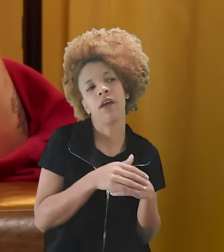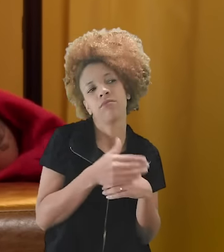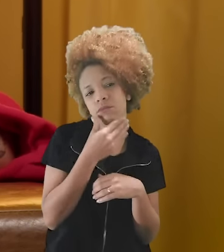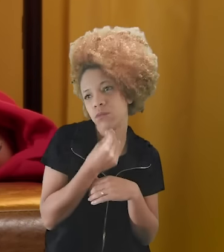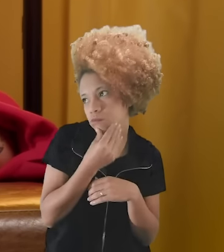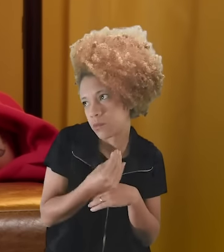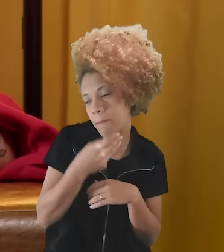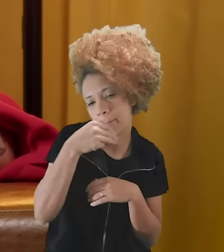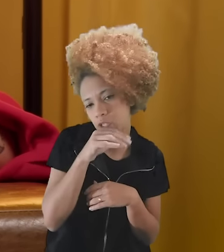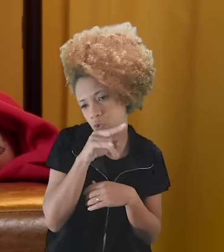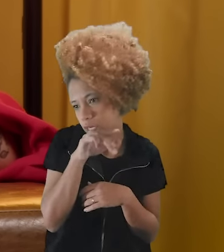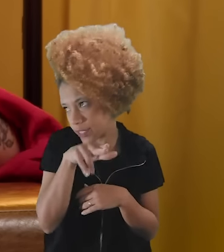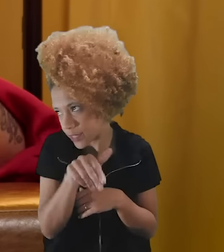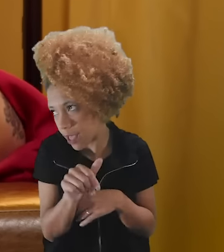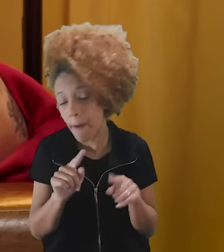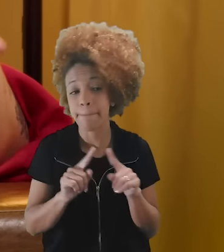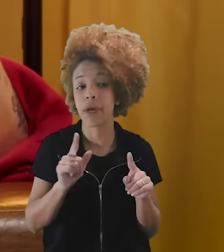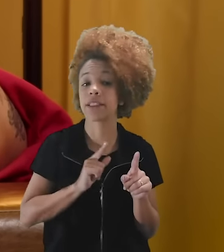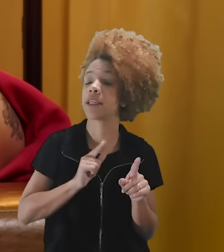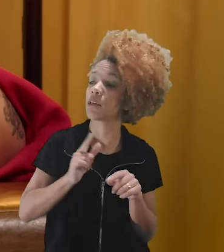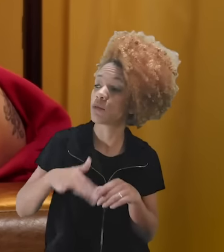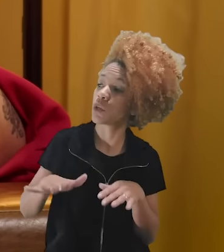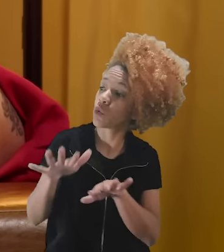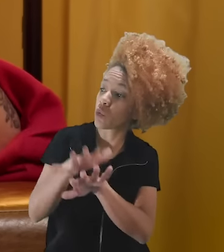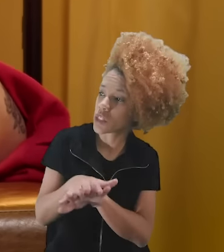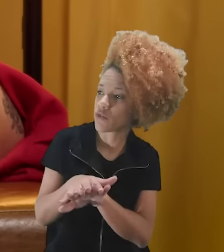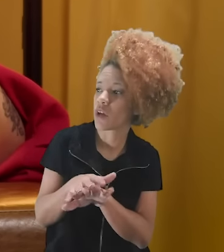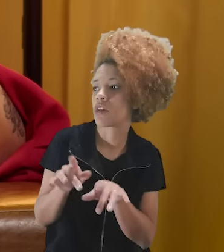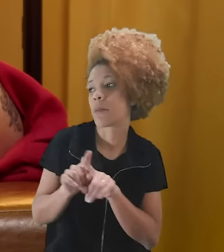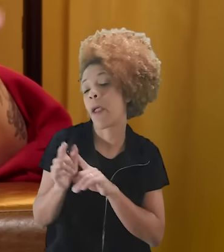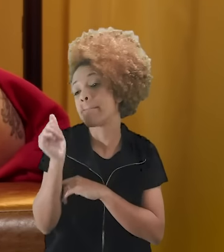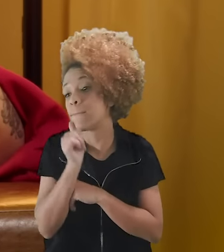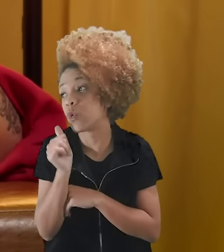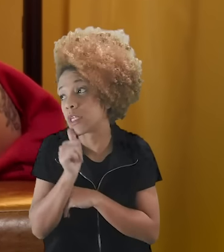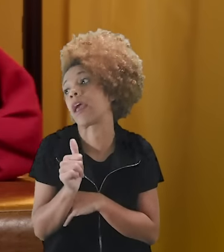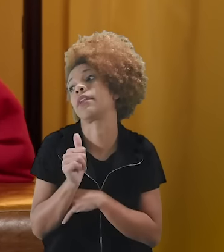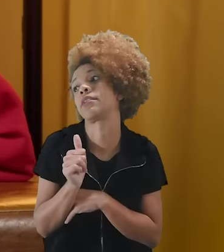né que a gente fala e mas a gente tem o cenário inclusivo que daí é só mulheres e pessoas que se